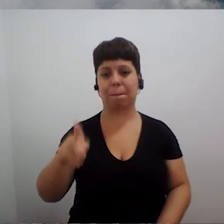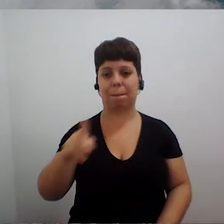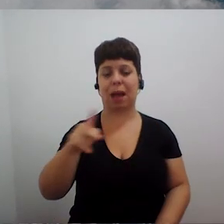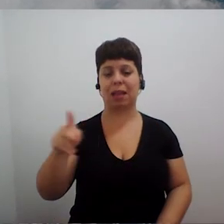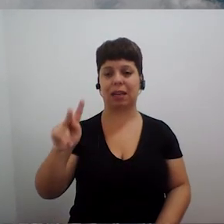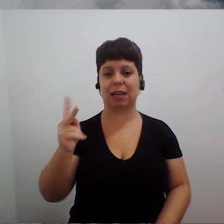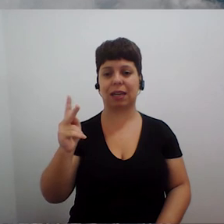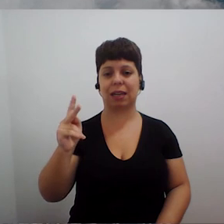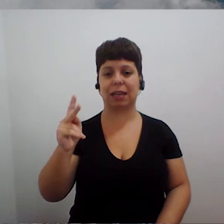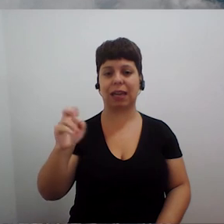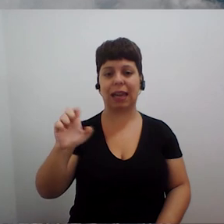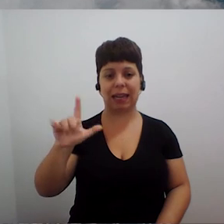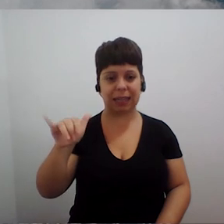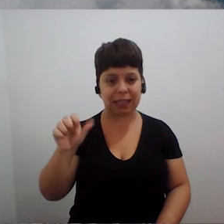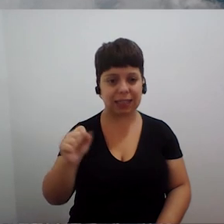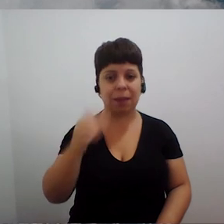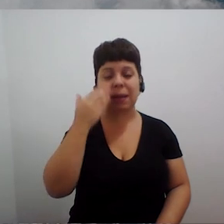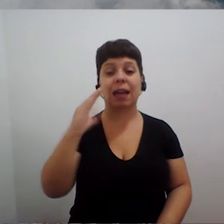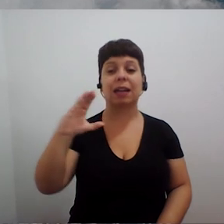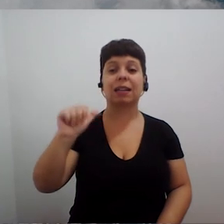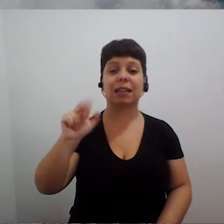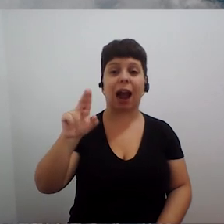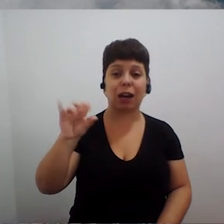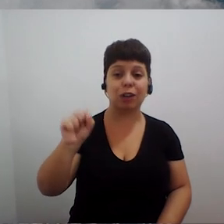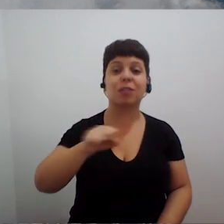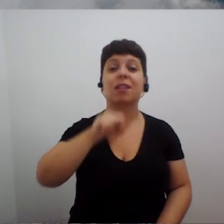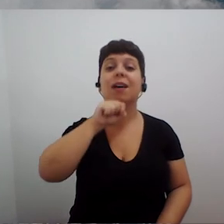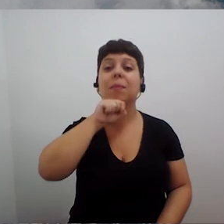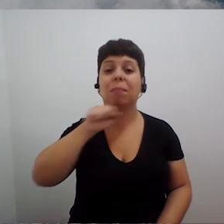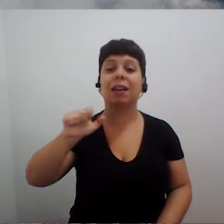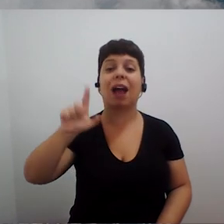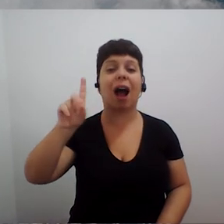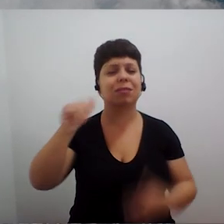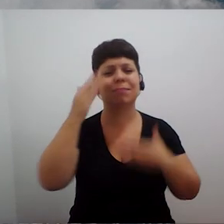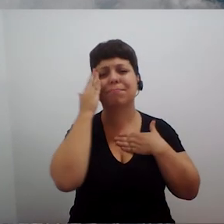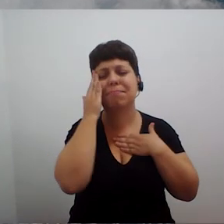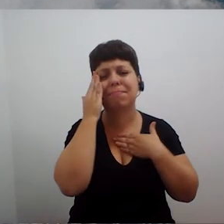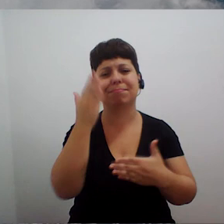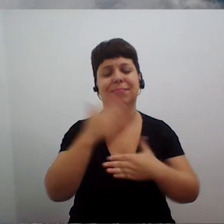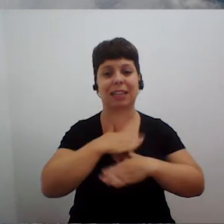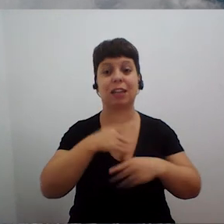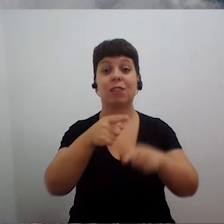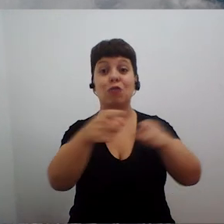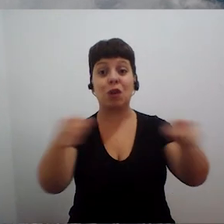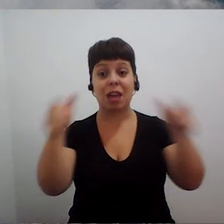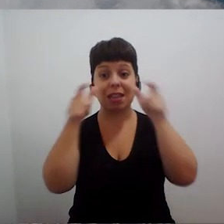Muito obrigado padre Elias muito obrigado Carlos, mãe Alda, prazer imenso termos vocês aqui, eu agradeço a vocês que nos